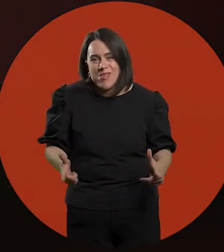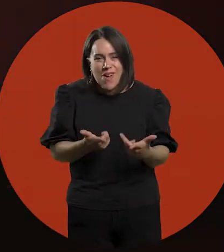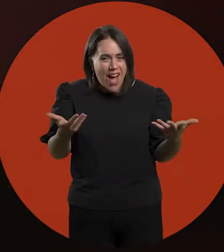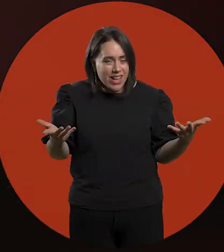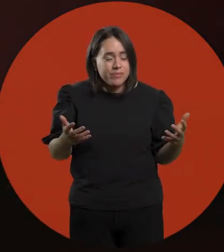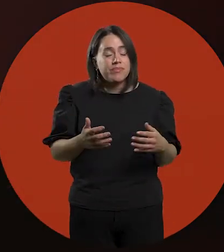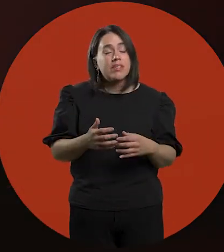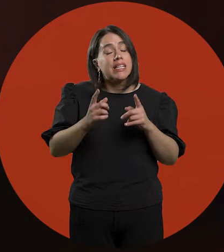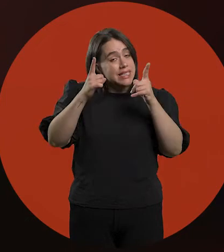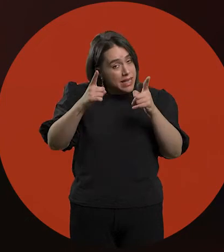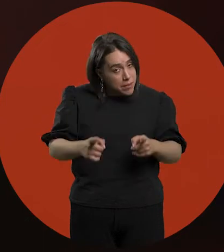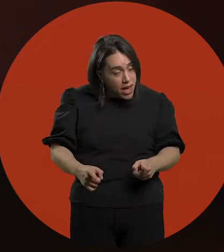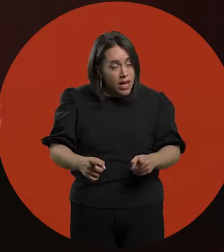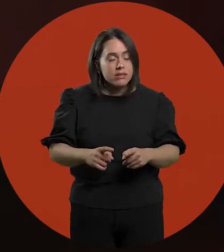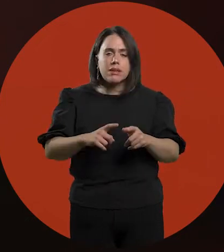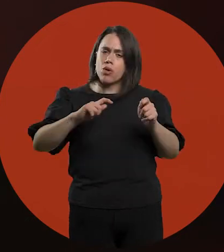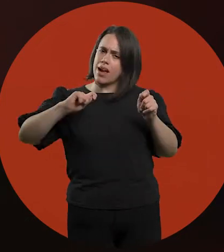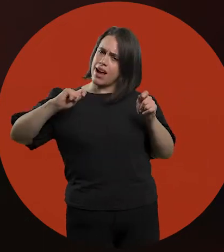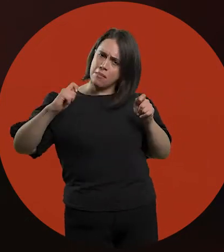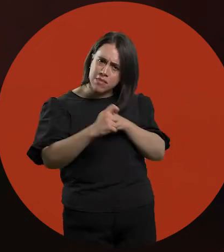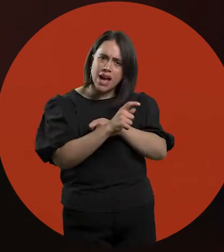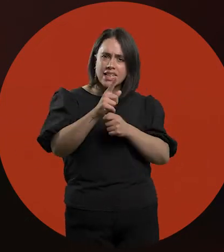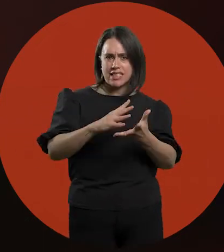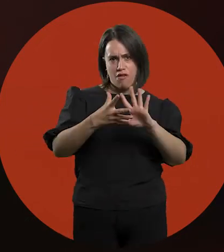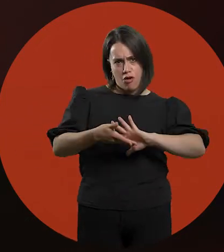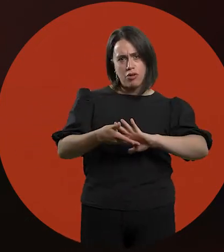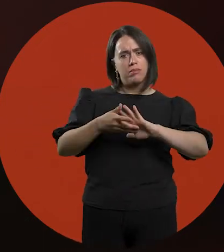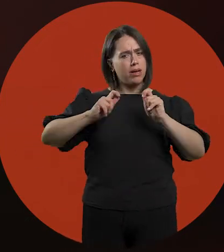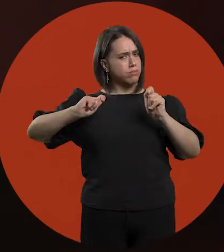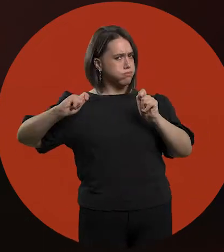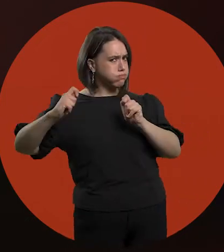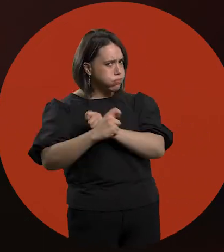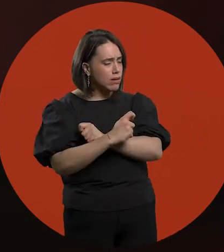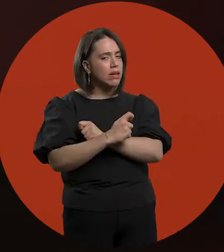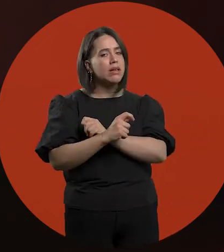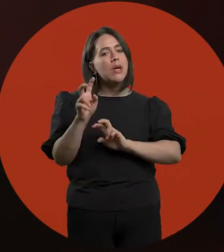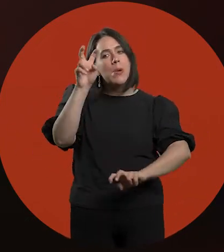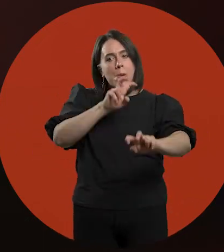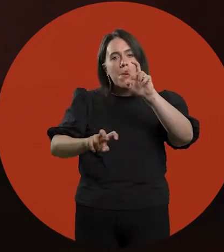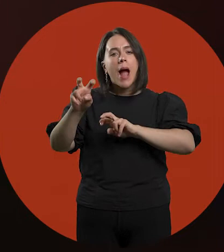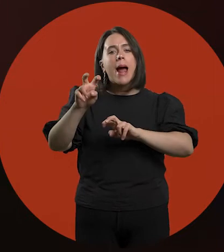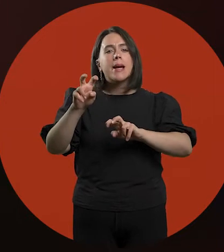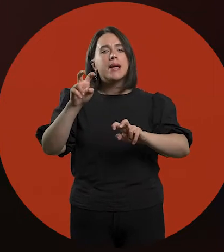A mí me parece que también hay que descontracturar eso y llegar a ese objetivo de: